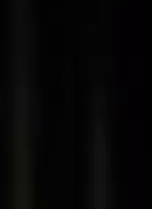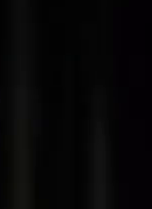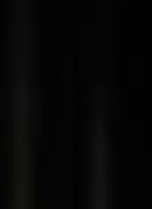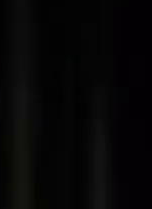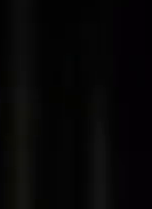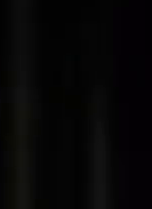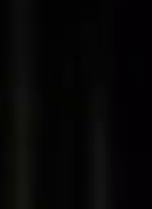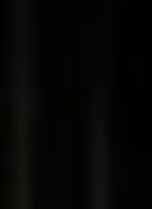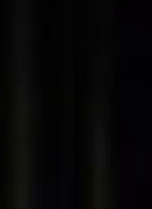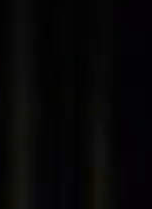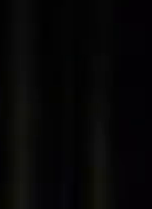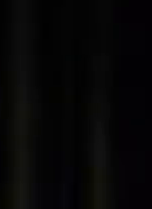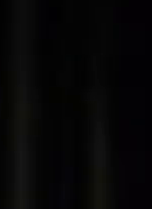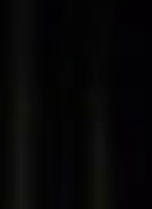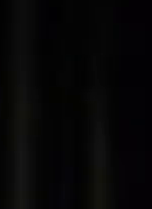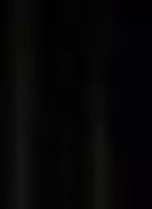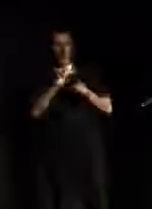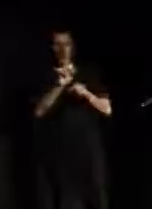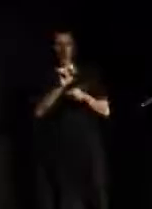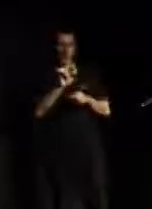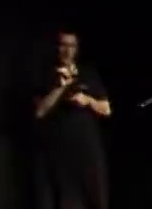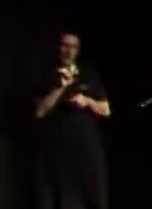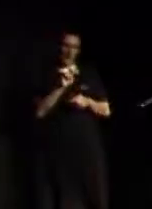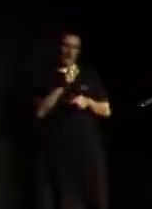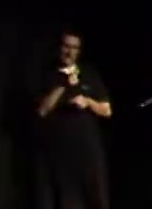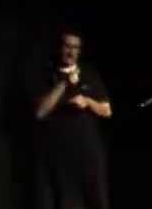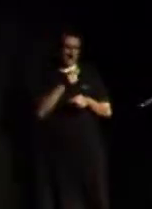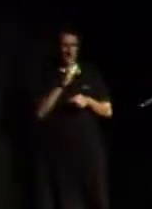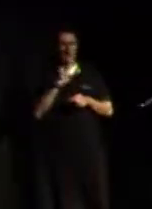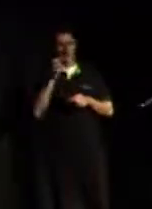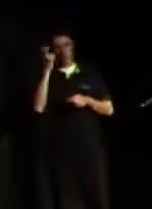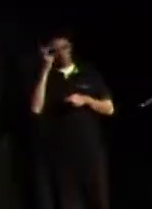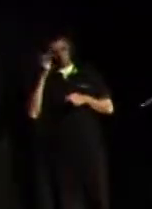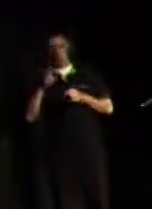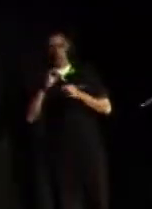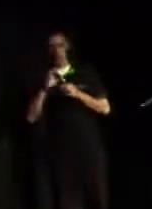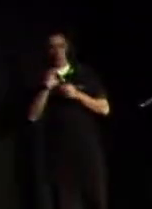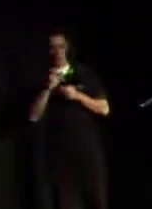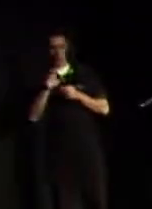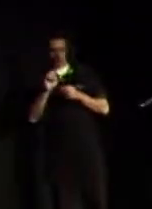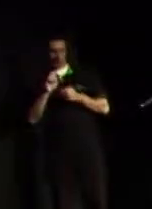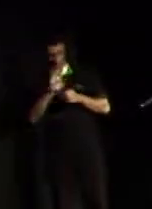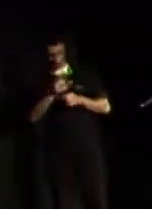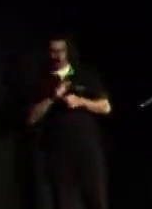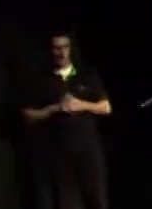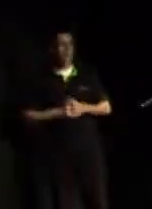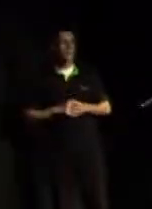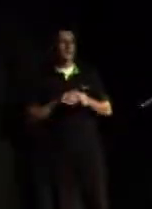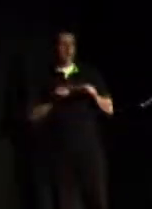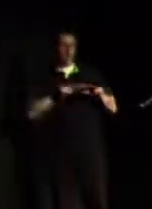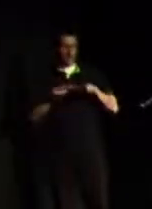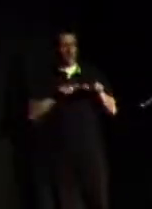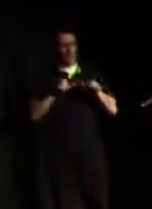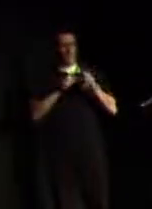Atua há 26 anos na área da gestão de políticas públicas, trabalhou na Secretaria Nacional de Direitos Humanos e foi presidente do